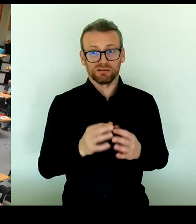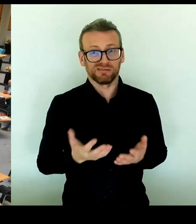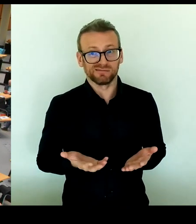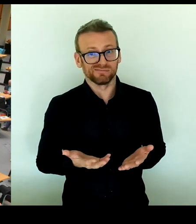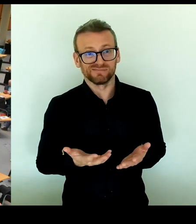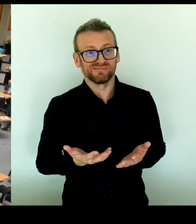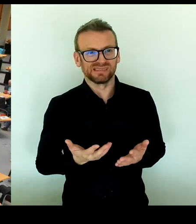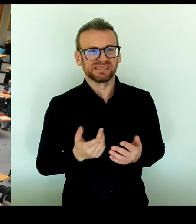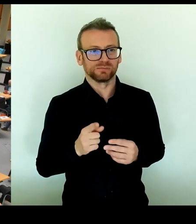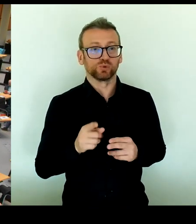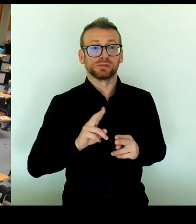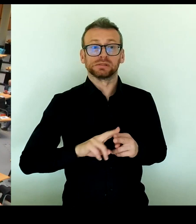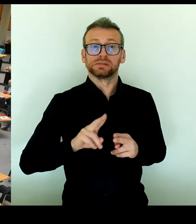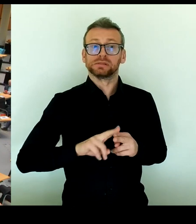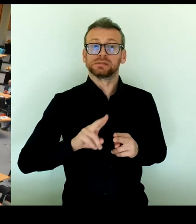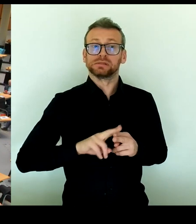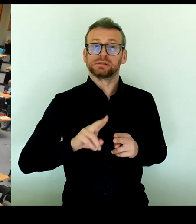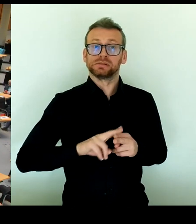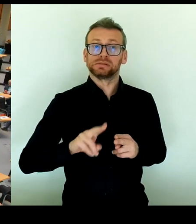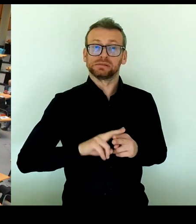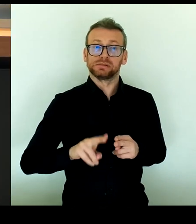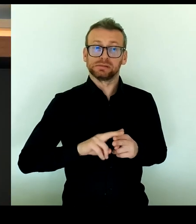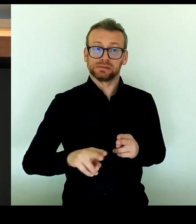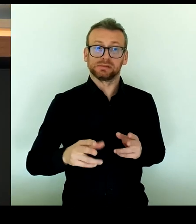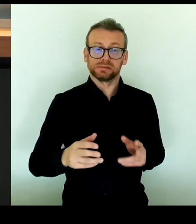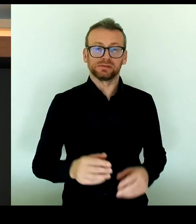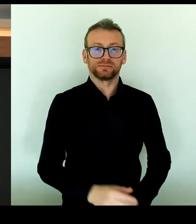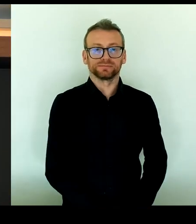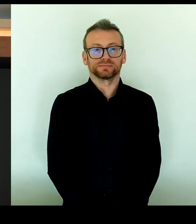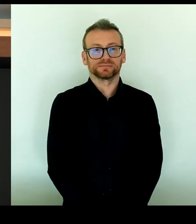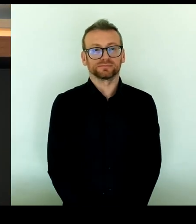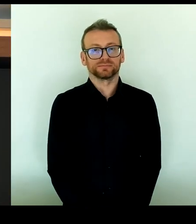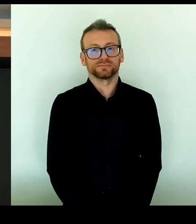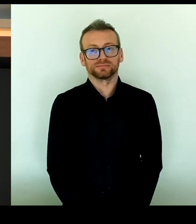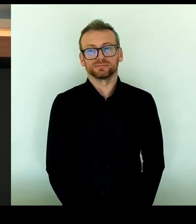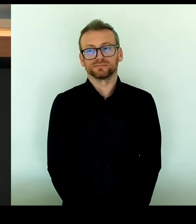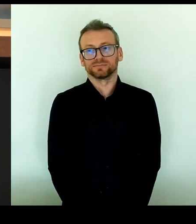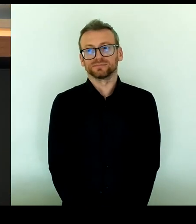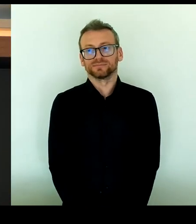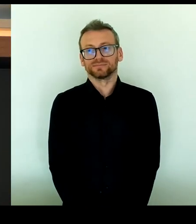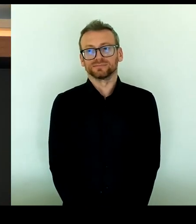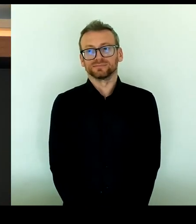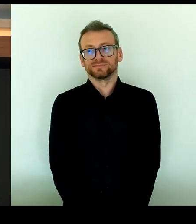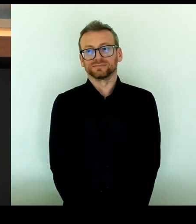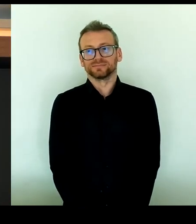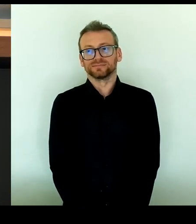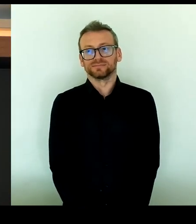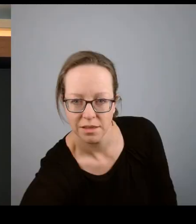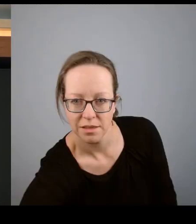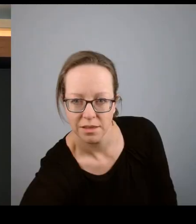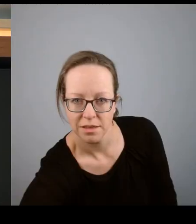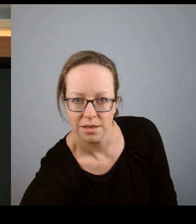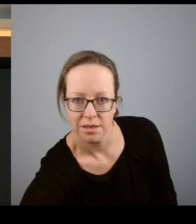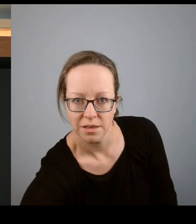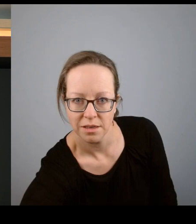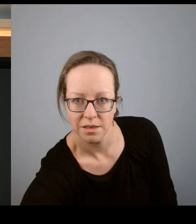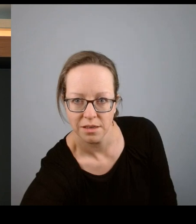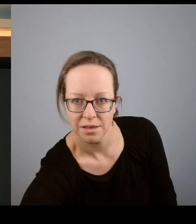NaziSzene im Internet ist wirklich widerlich. Sie behaupten, dass Datenschutz Täterschutz ist. Überhaupt das Datenschutz Veränderungs Politic ist.